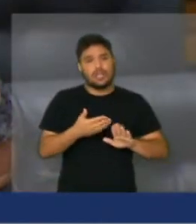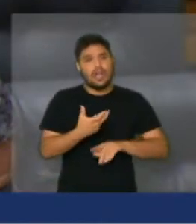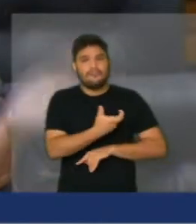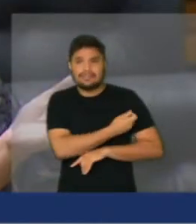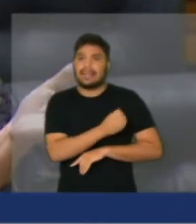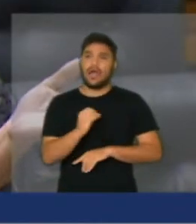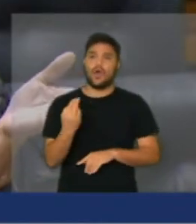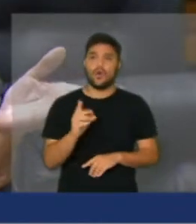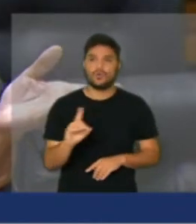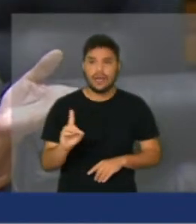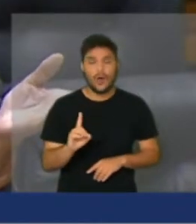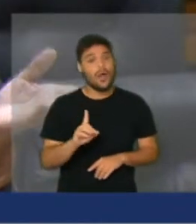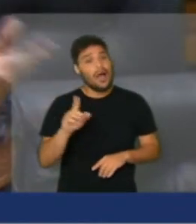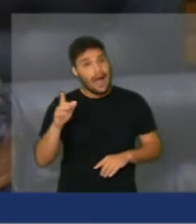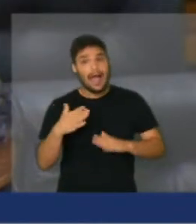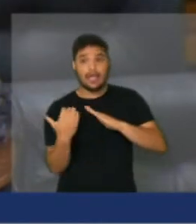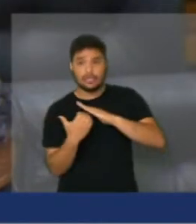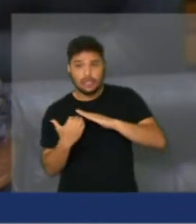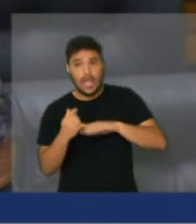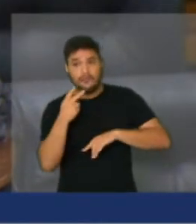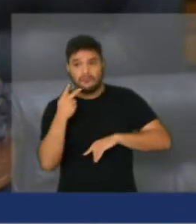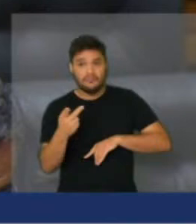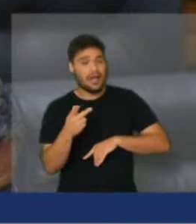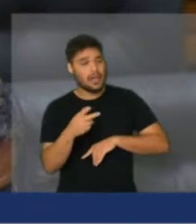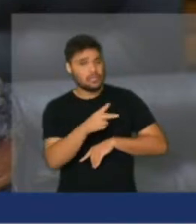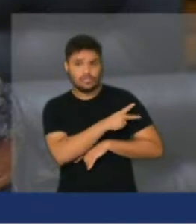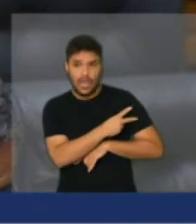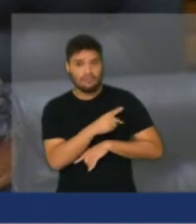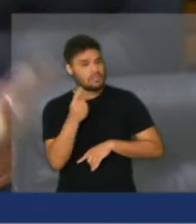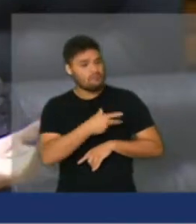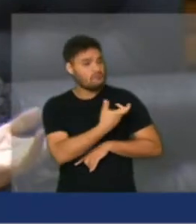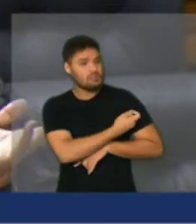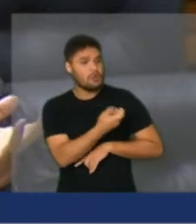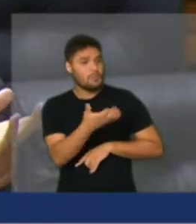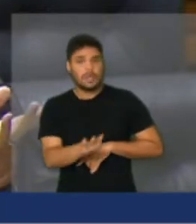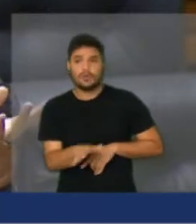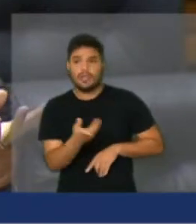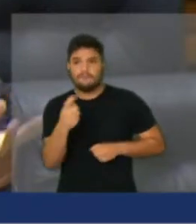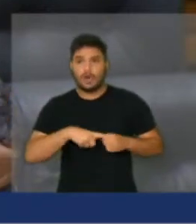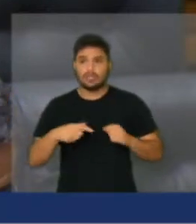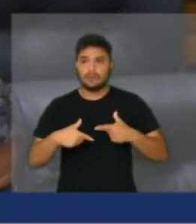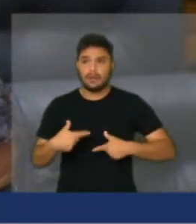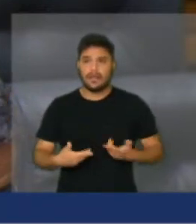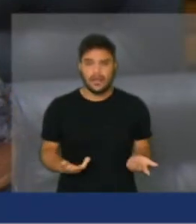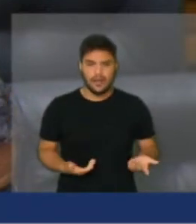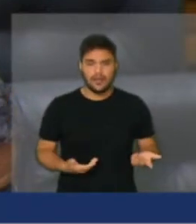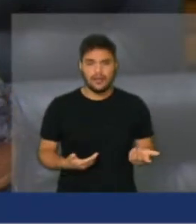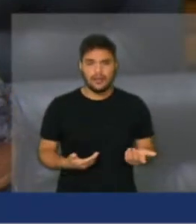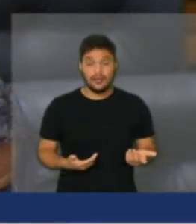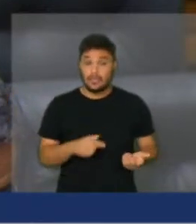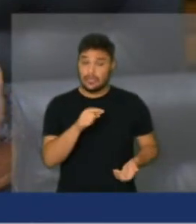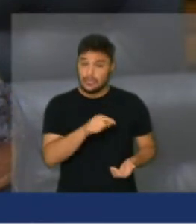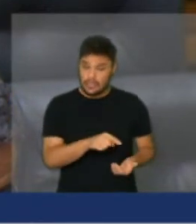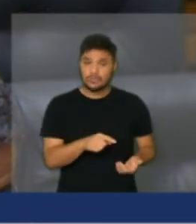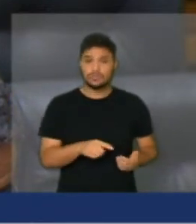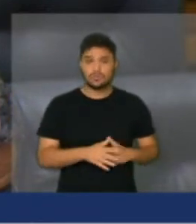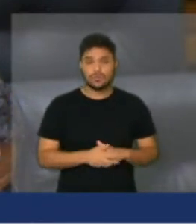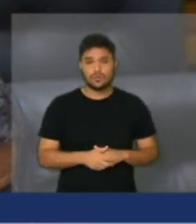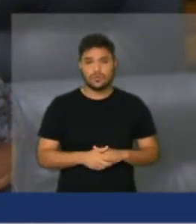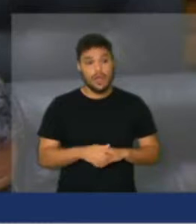ÓVOCÊ NÃO SE VACINOU PORQUE NÃO QUIS VENHA TRABALHAR E CONSEQUENTEMENTE ELA ESTARÁ-- [INTERRUPÇÃO DO ÁUDIO]. [INTERRUPÇÃO DO